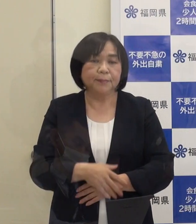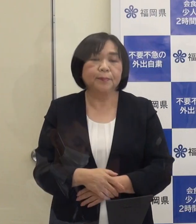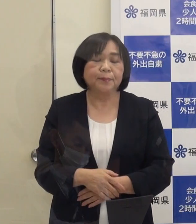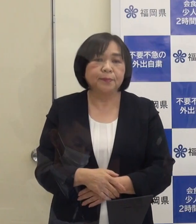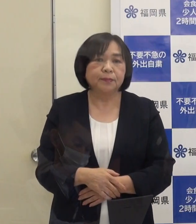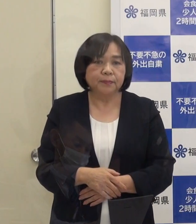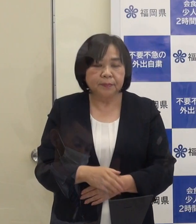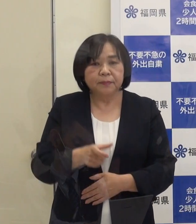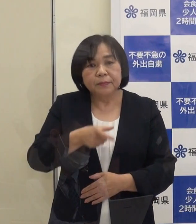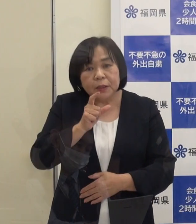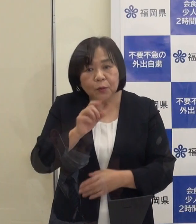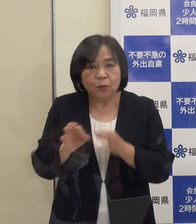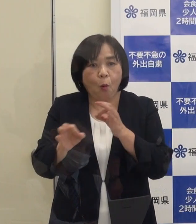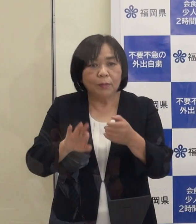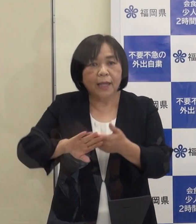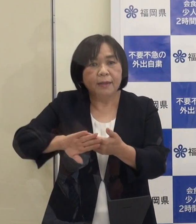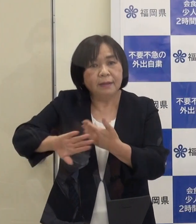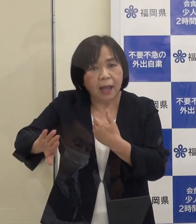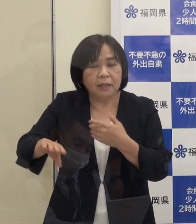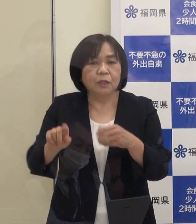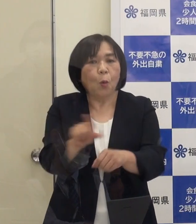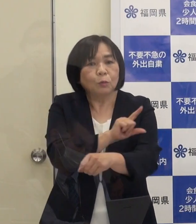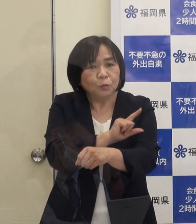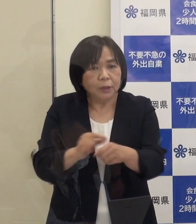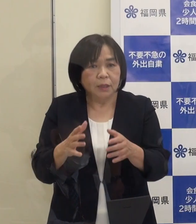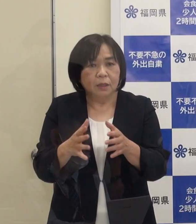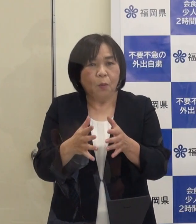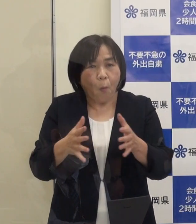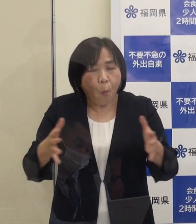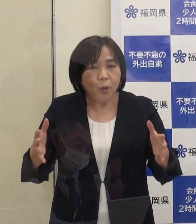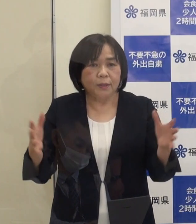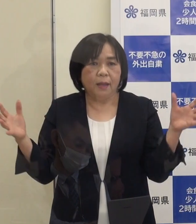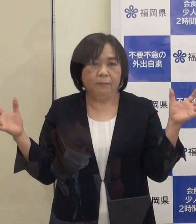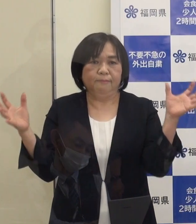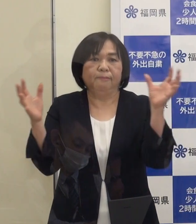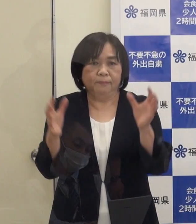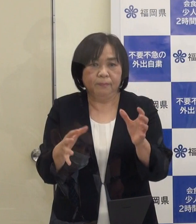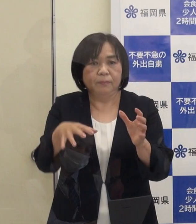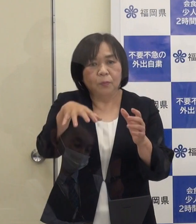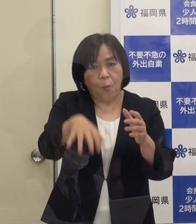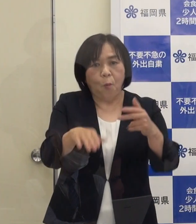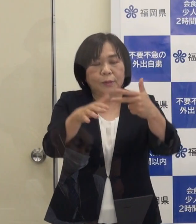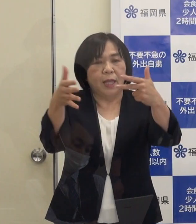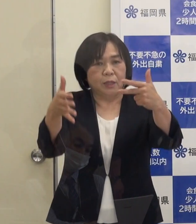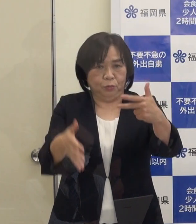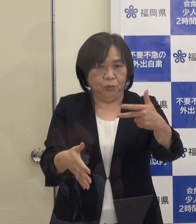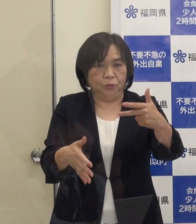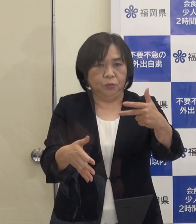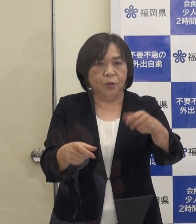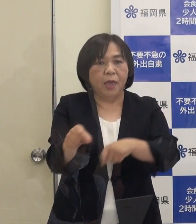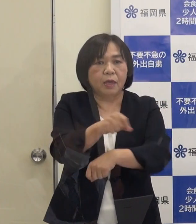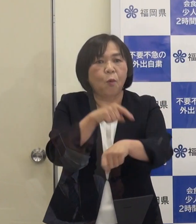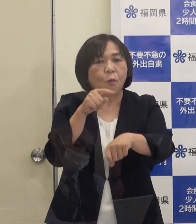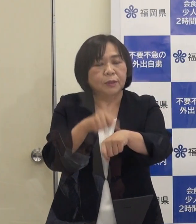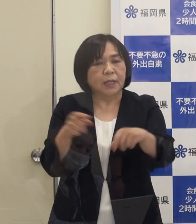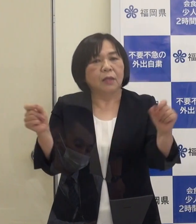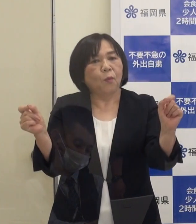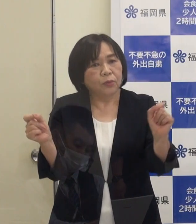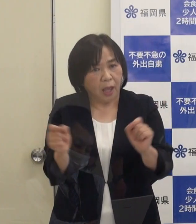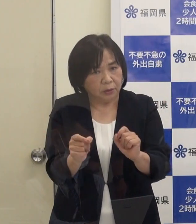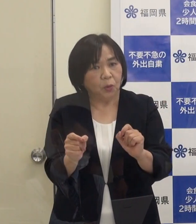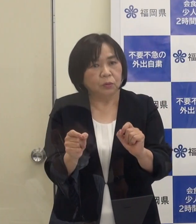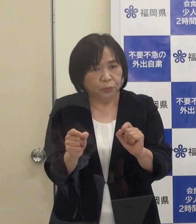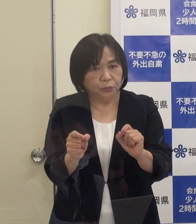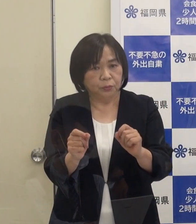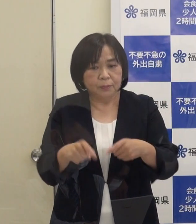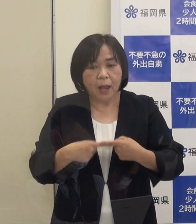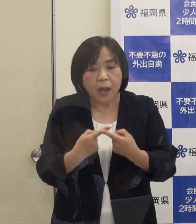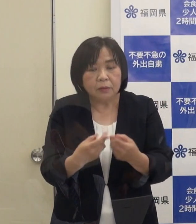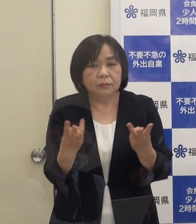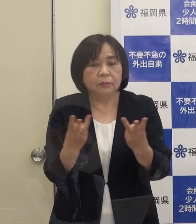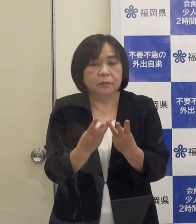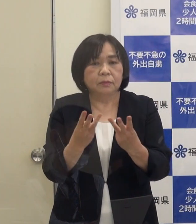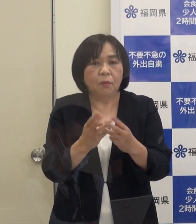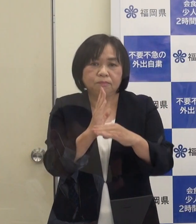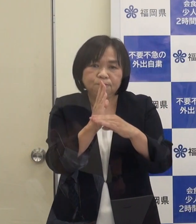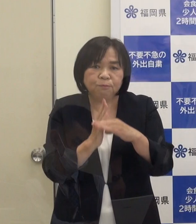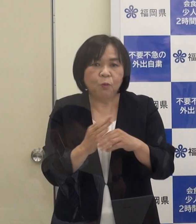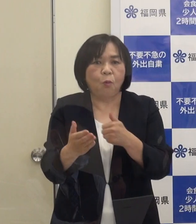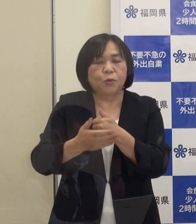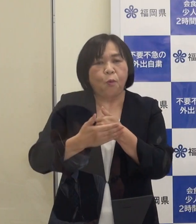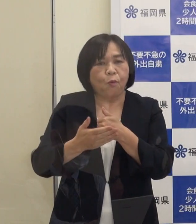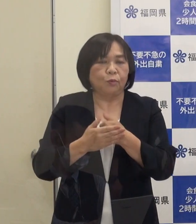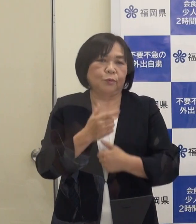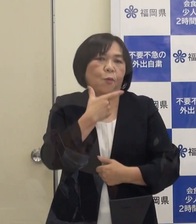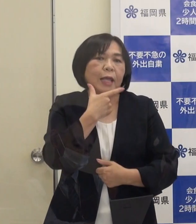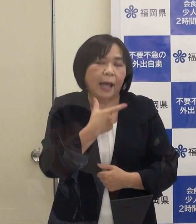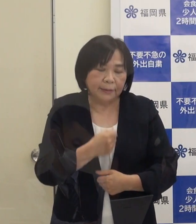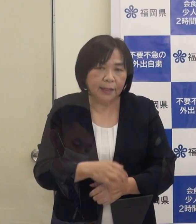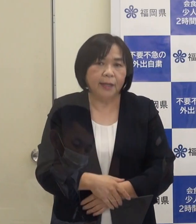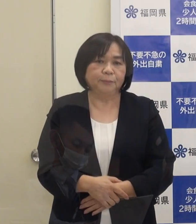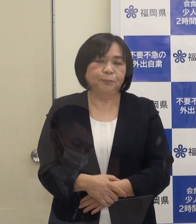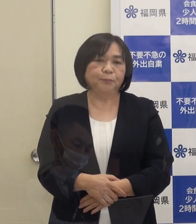飲食店以外の施設 特に大規模な集客施設についても 営業時間の短縮や入場整理といったご協力をお願いします